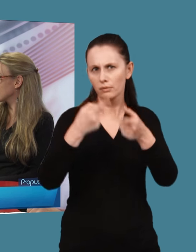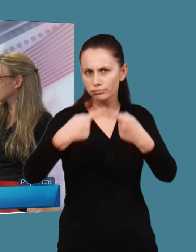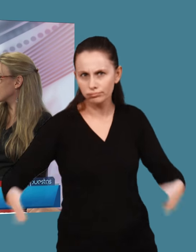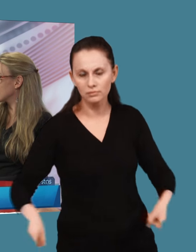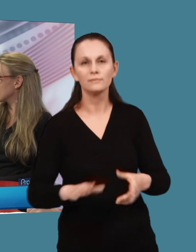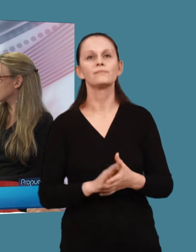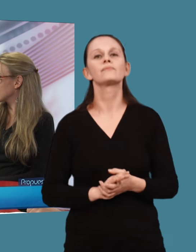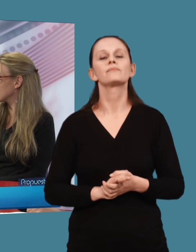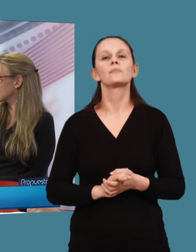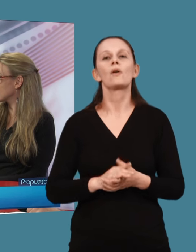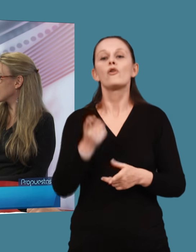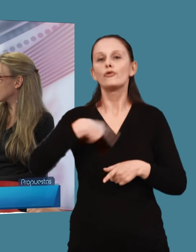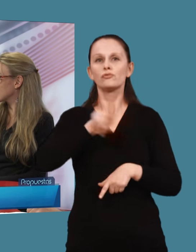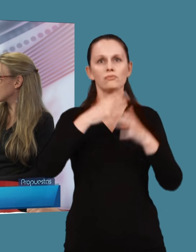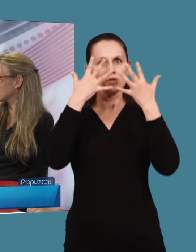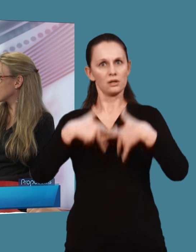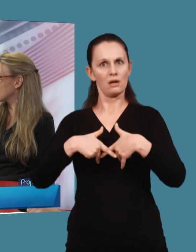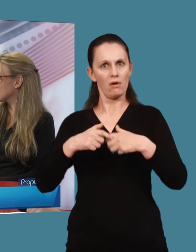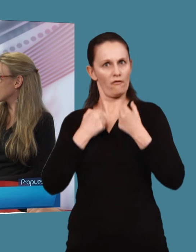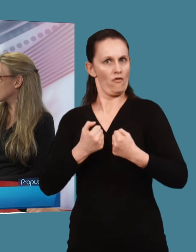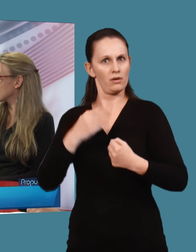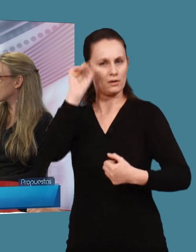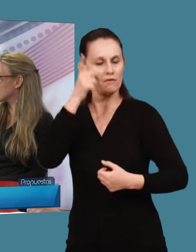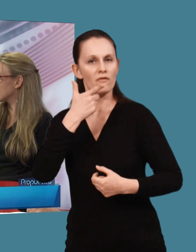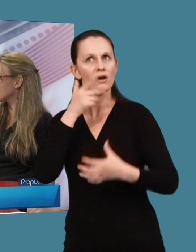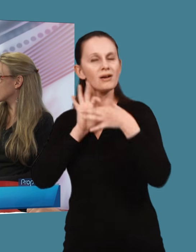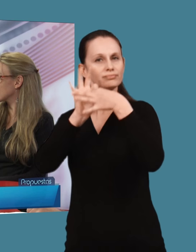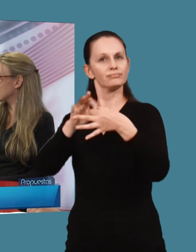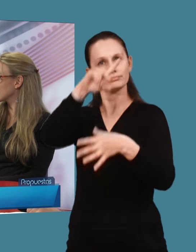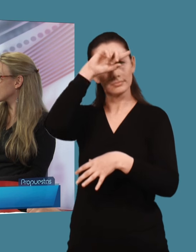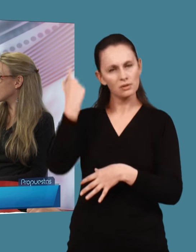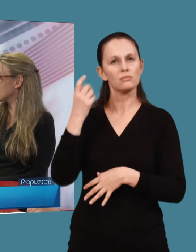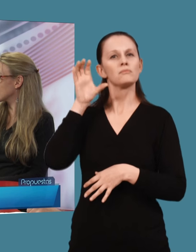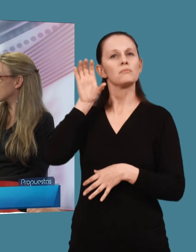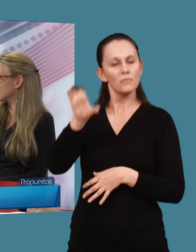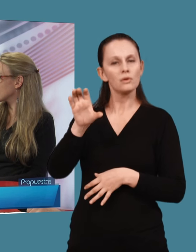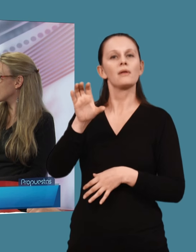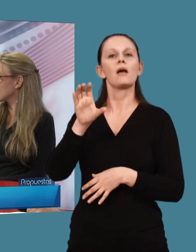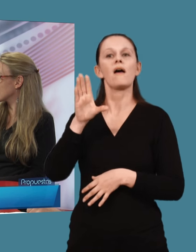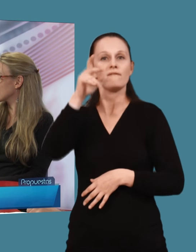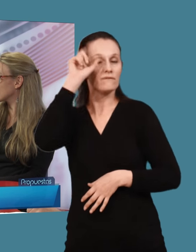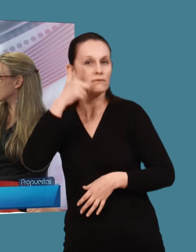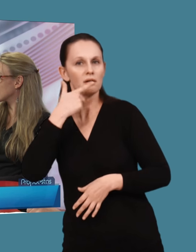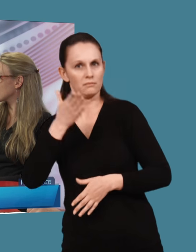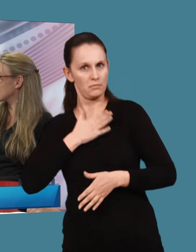Nosotros tenemos un sistema fuerte de becas coordinado con lo que es nación y provincia, a su vez tenemos nuestras propias becas,